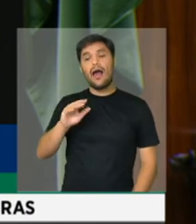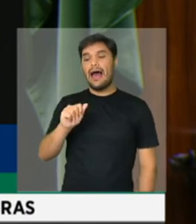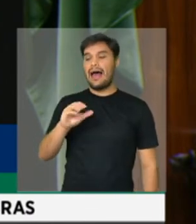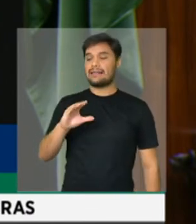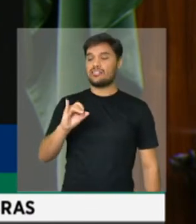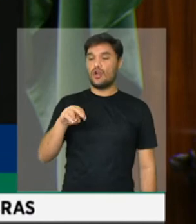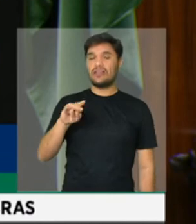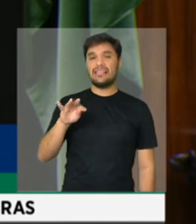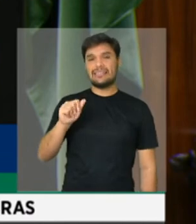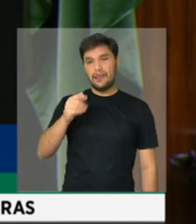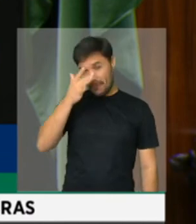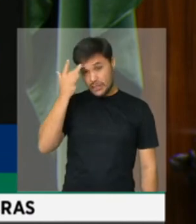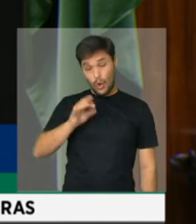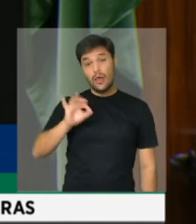SENADORES DA REPÚBLICA, QUE ESTA MEDIDA É UMA MEDIDA